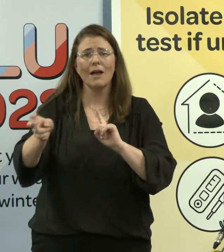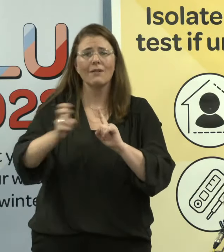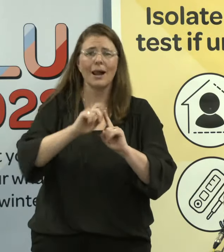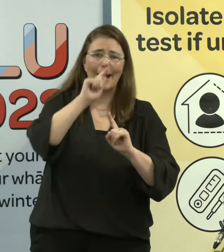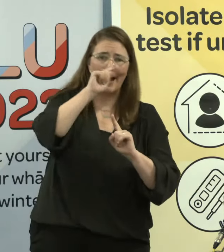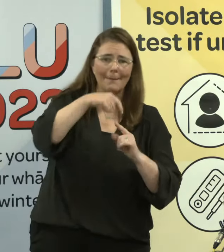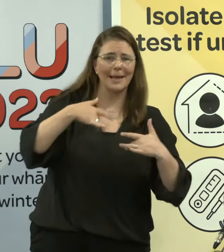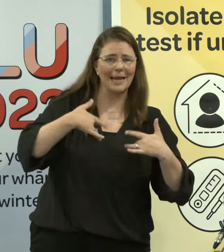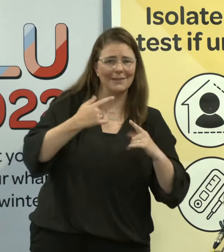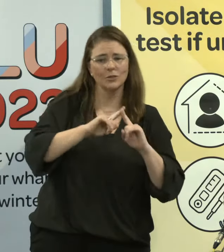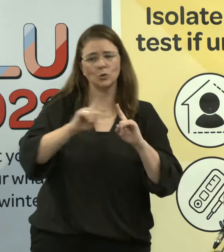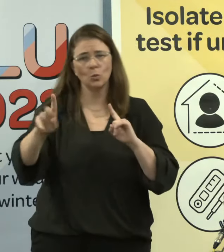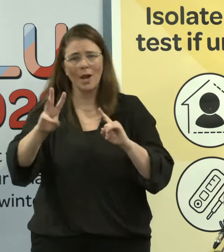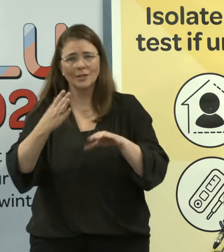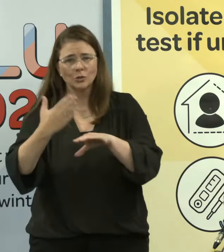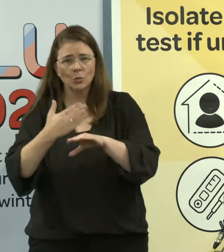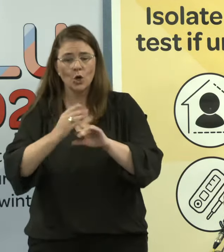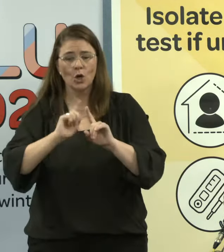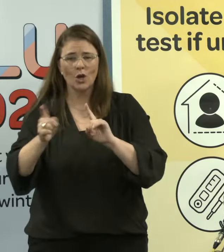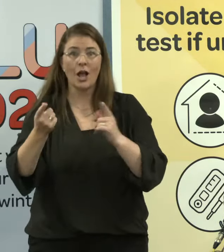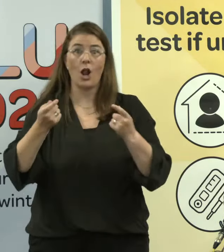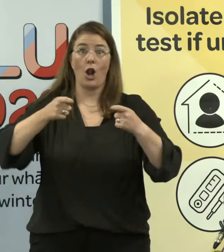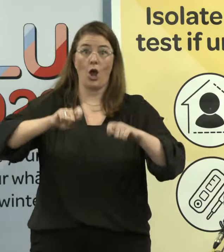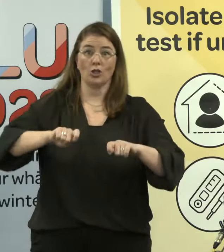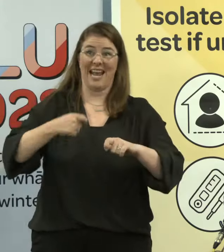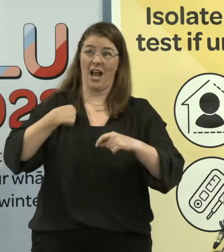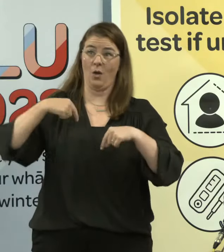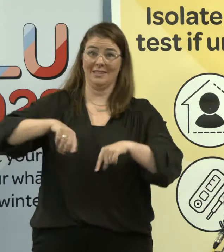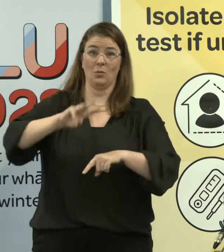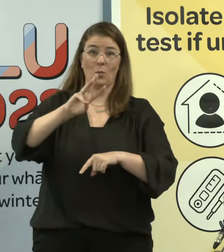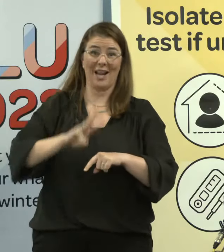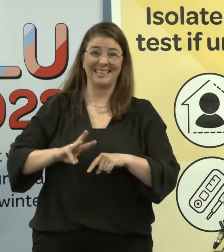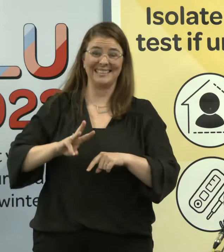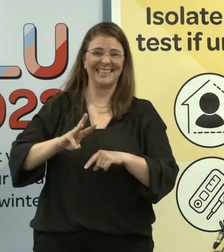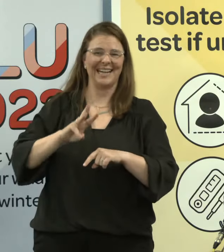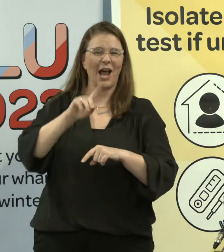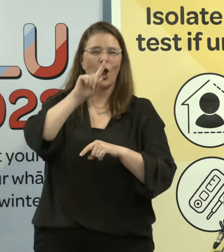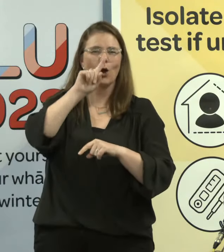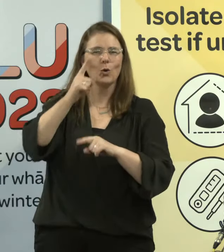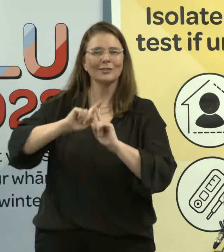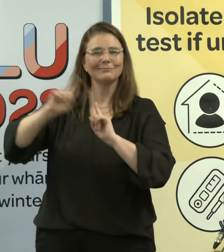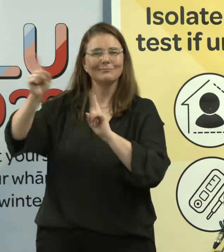te wa ki whakaaro ki te mahi i